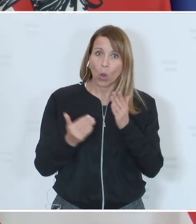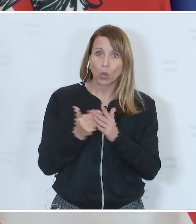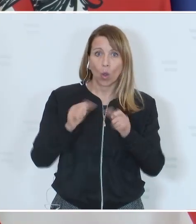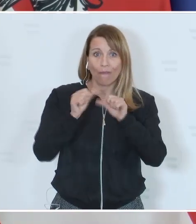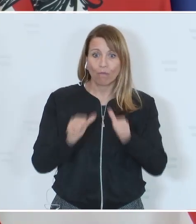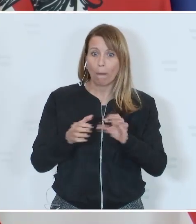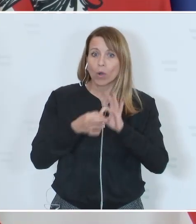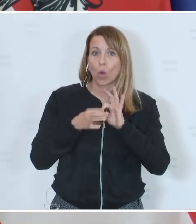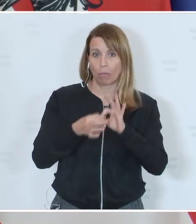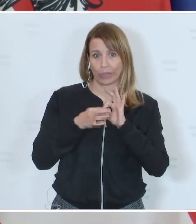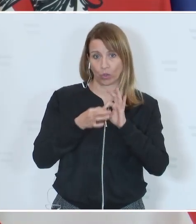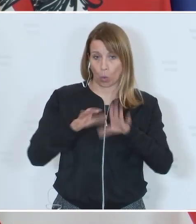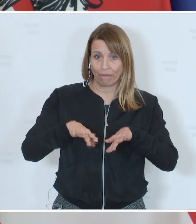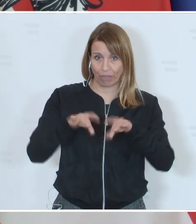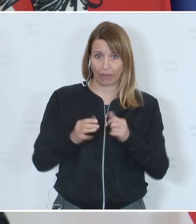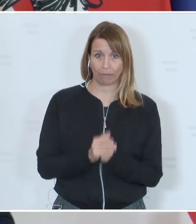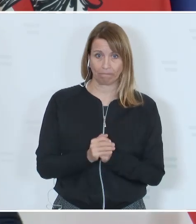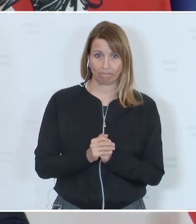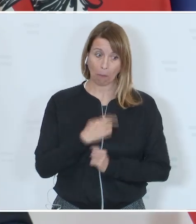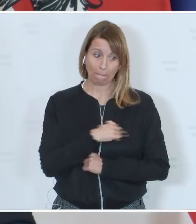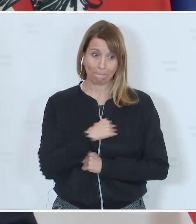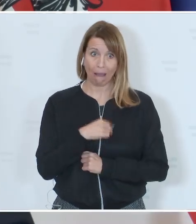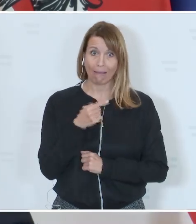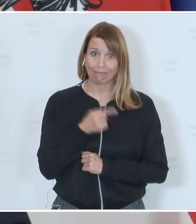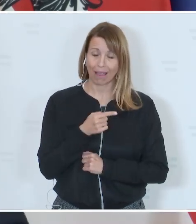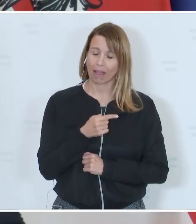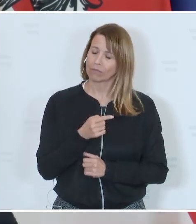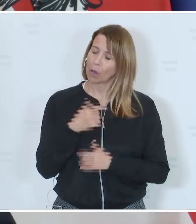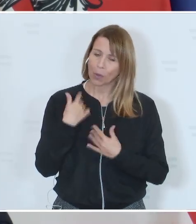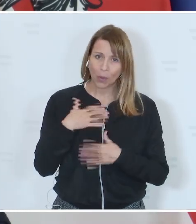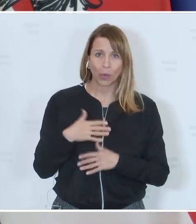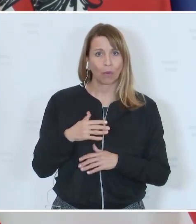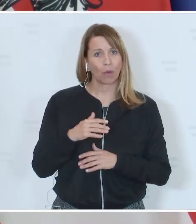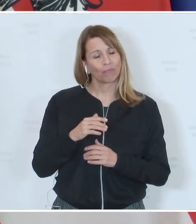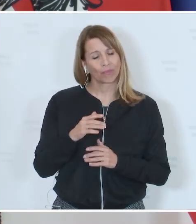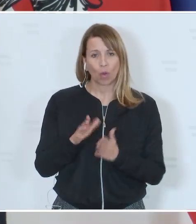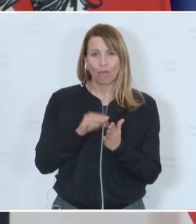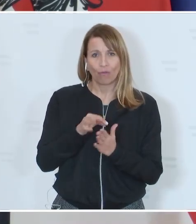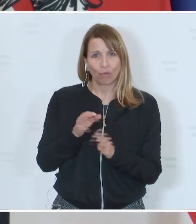finden. Malta ist hier ein Land des Vorbildes für Österreich. Malta hat traditionell gute